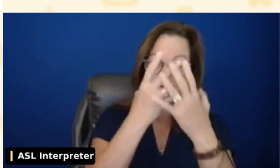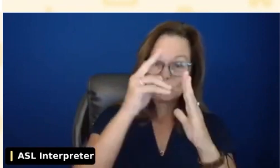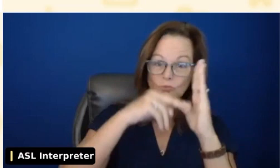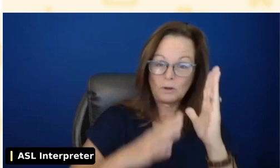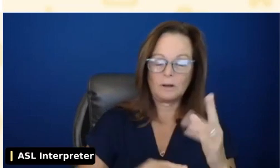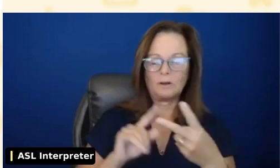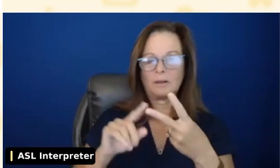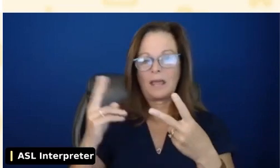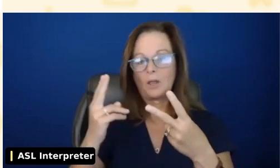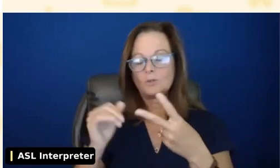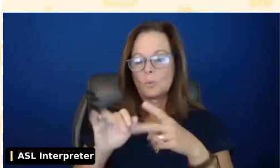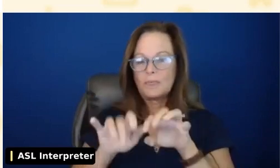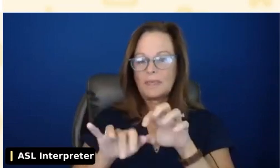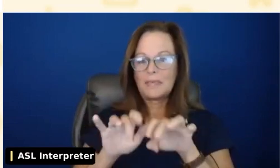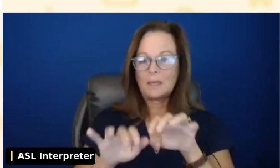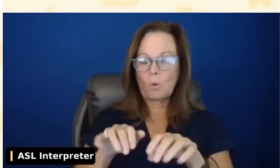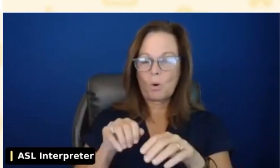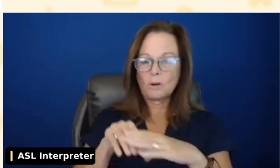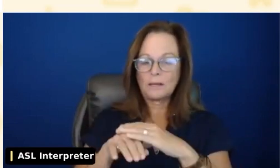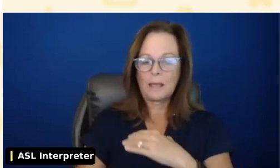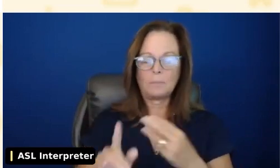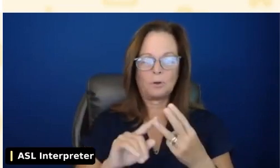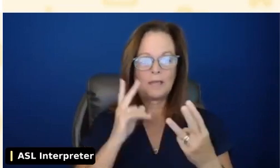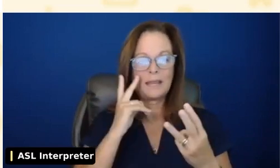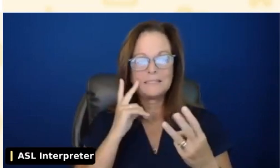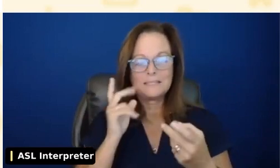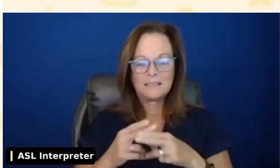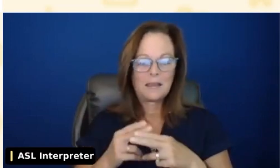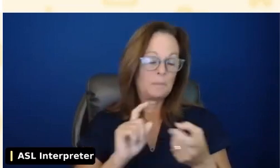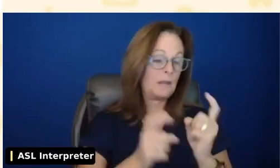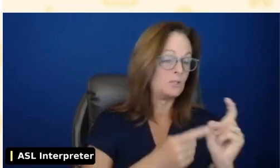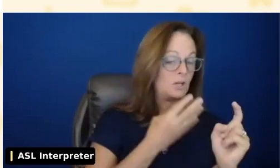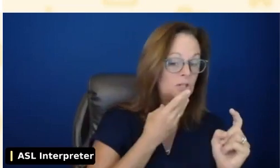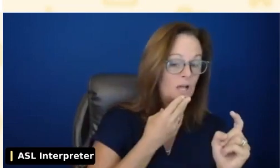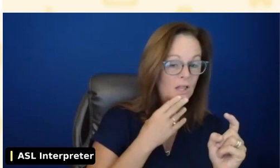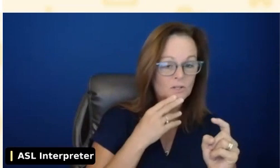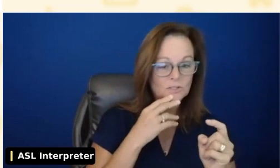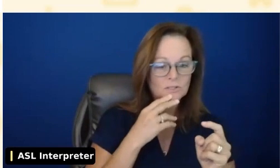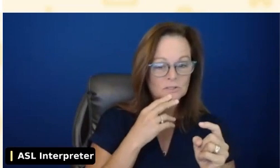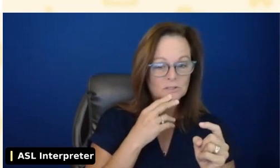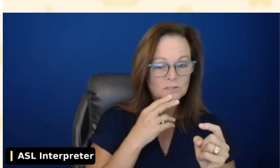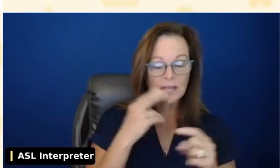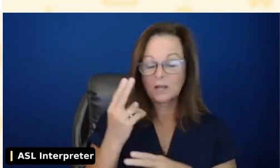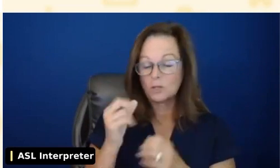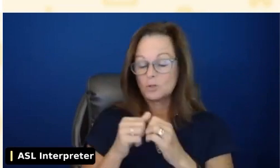¿Puedo hacer zoom? ¿Puedo cambiar los colores? ¿Son los colores fáciles de ver en primer lugar?